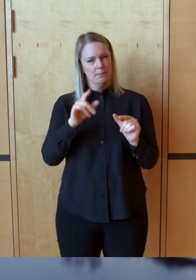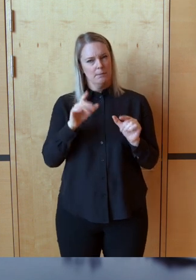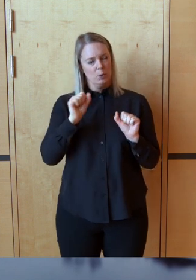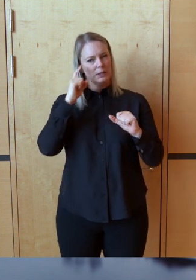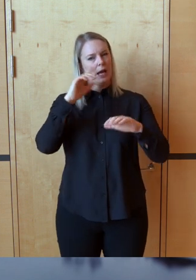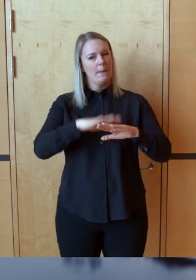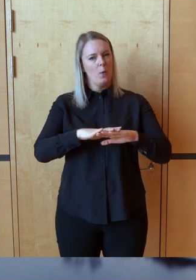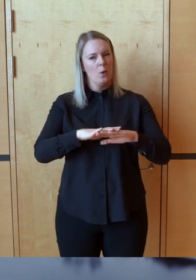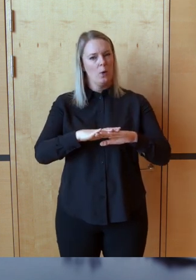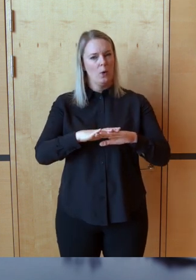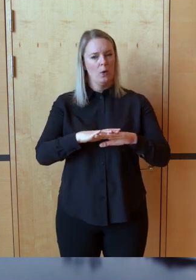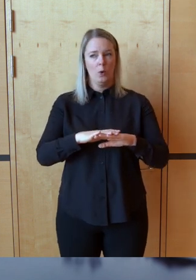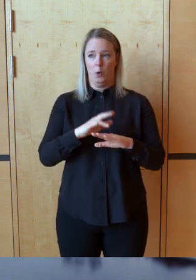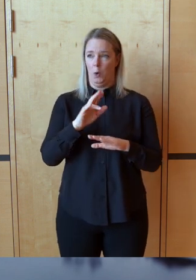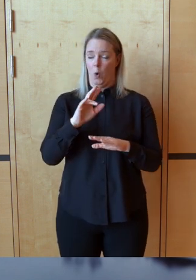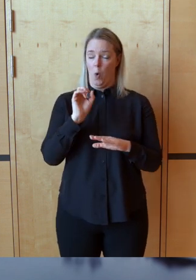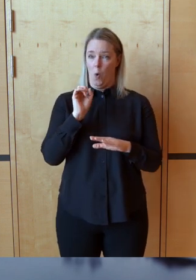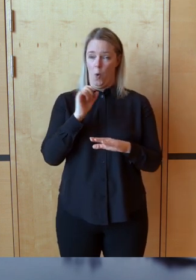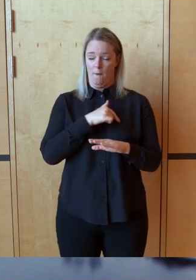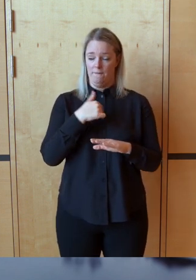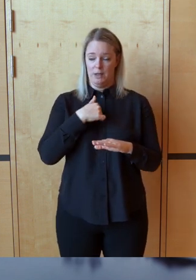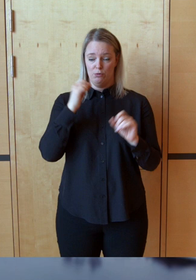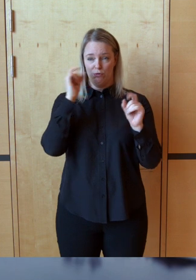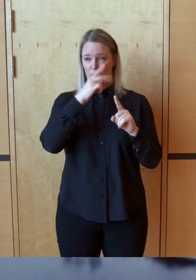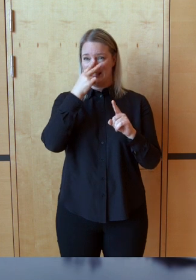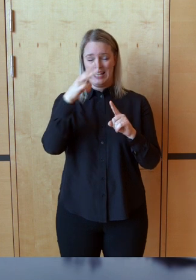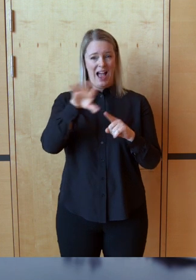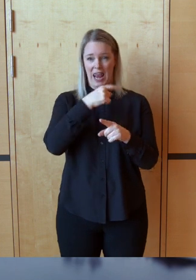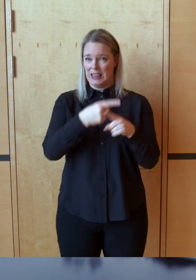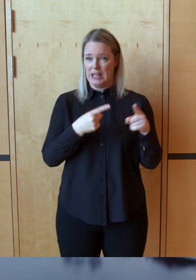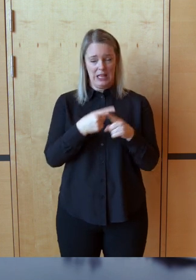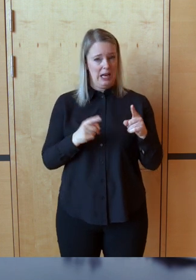Vi en stor förändring kommer aldrig att kunna se alla detaljerna och alla